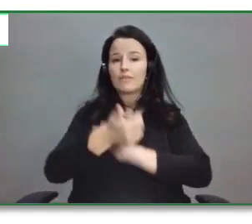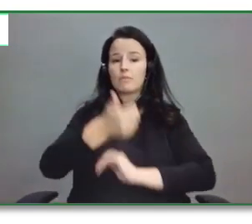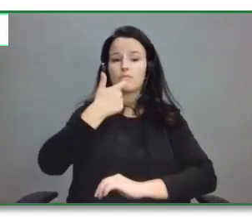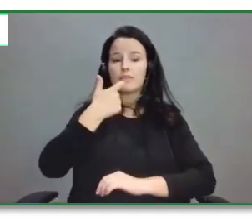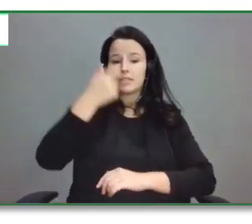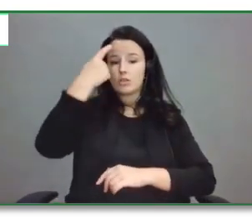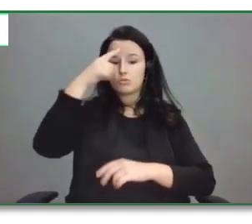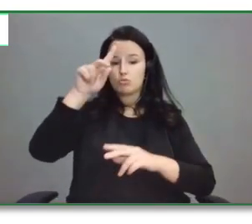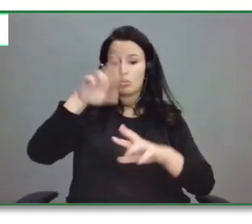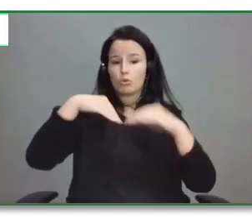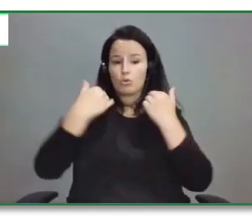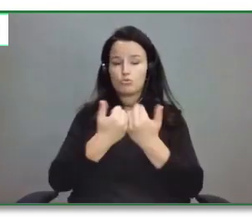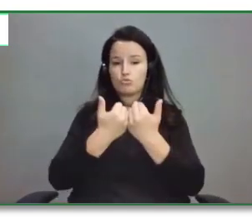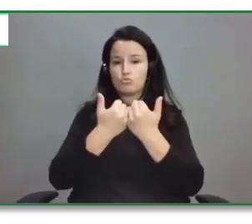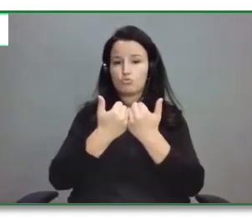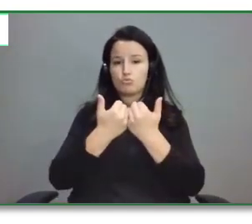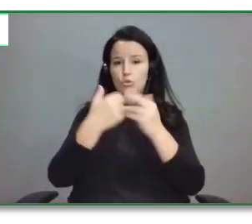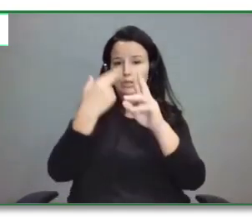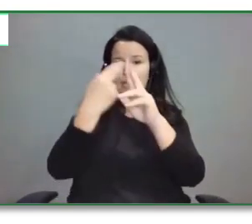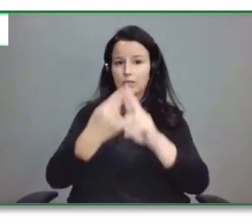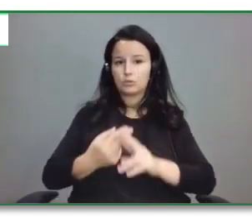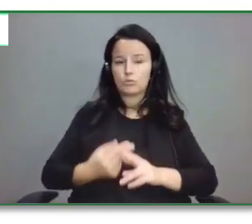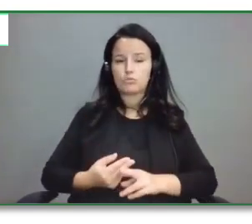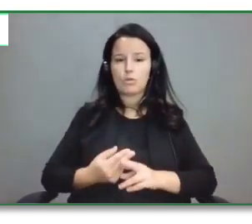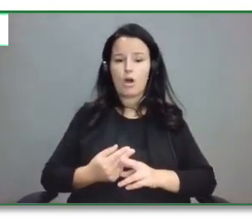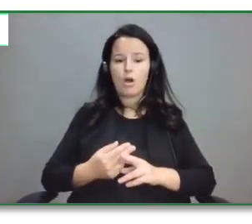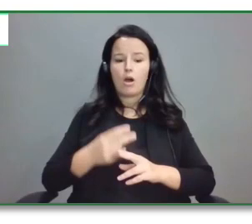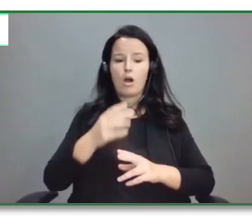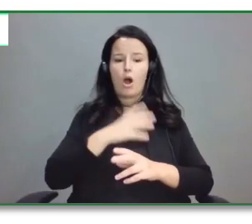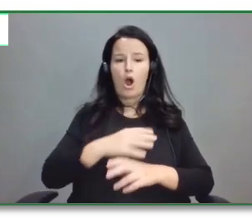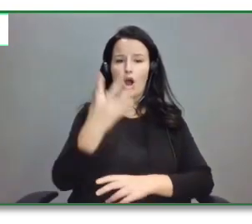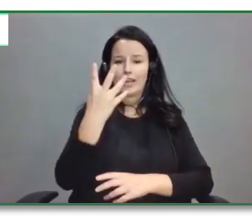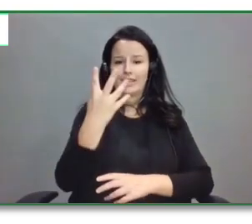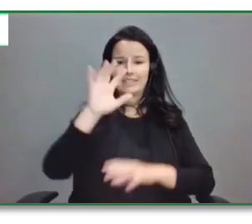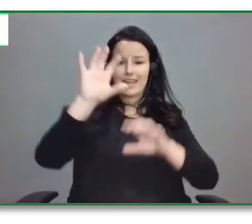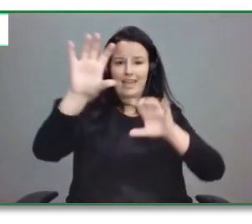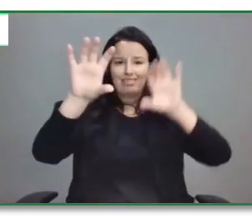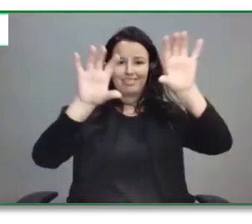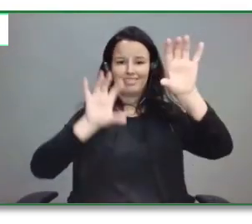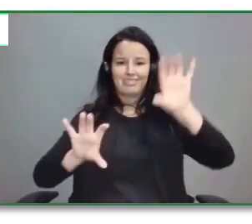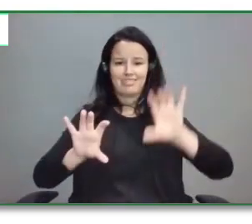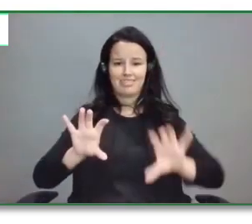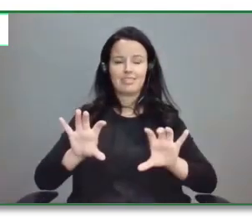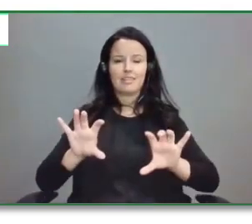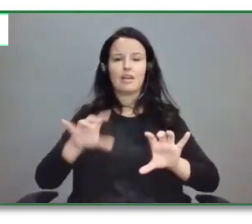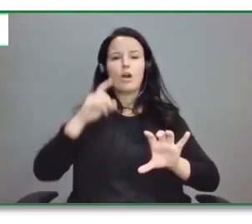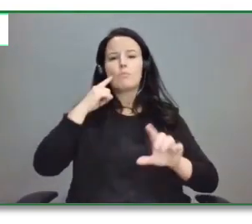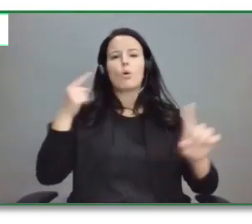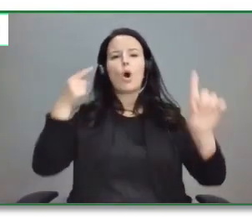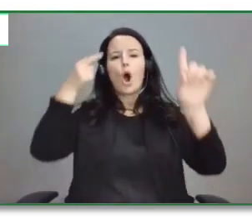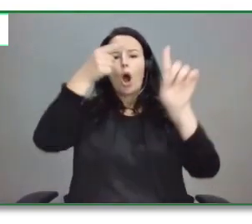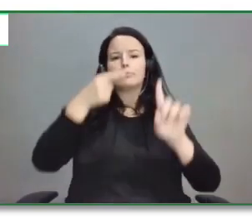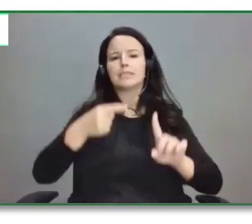le graphique a été segmenté en quatre quadrants définissant des objectifs